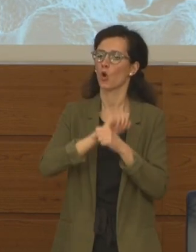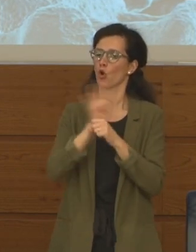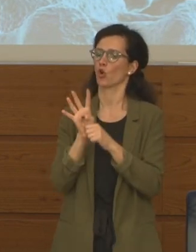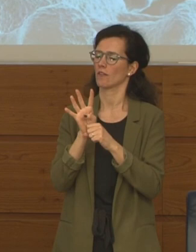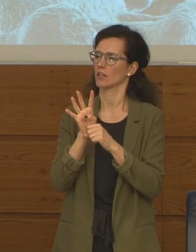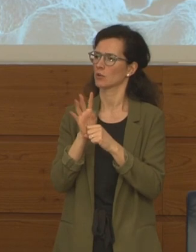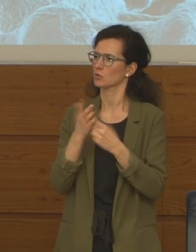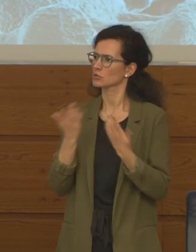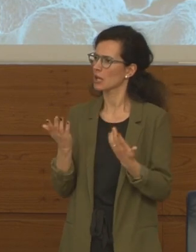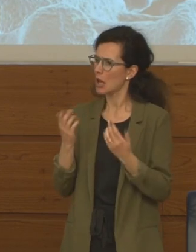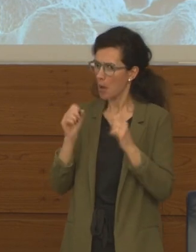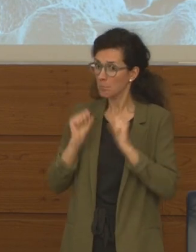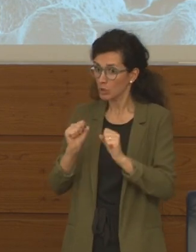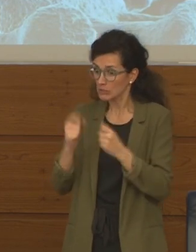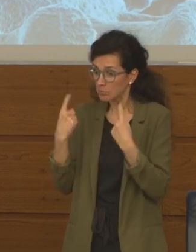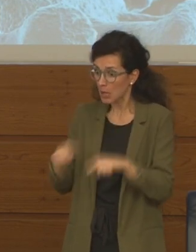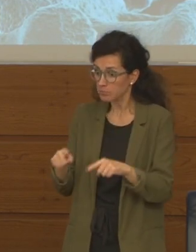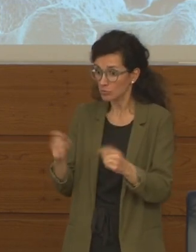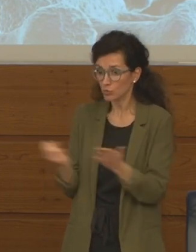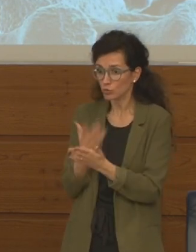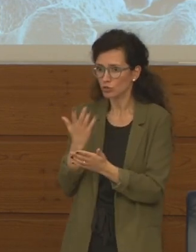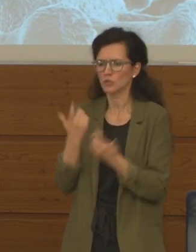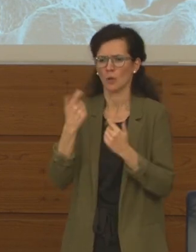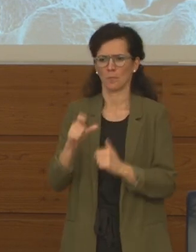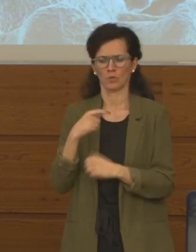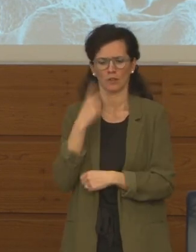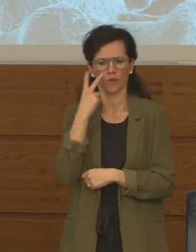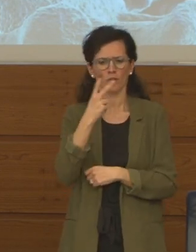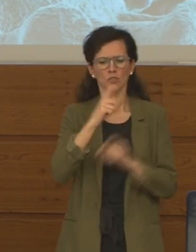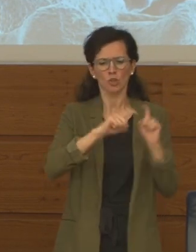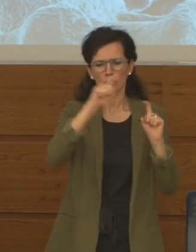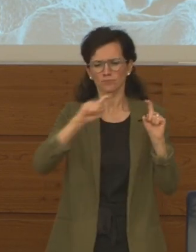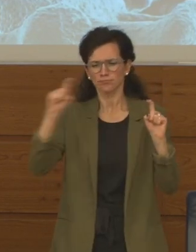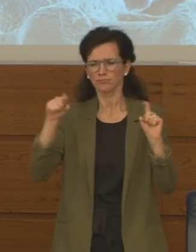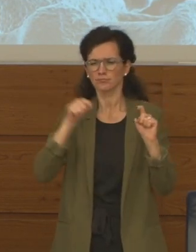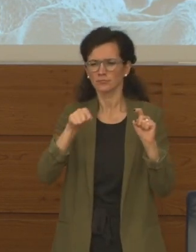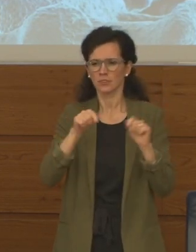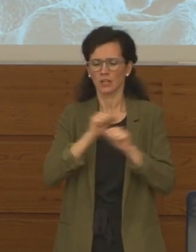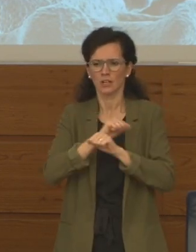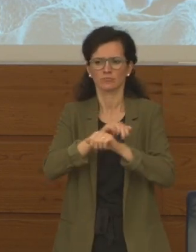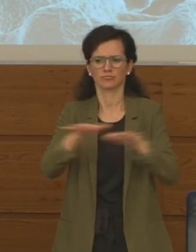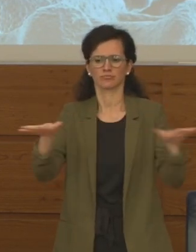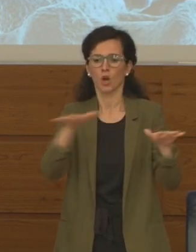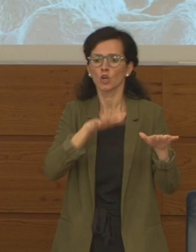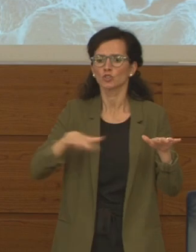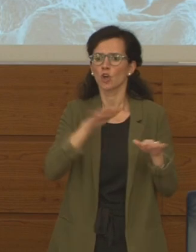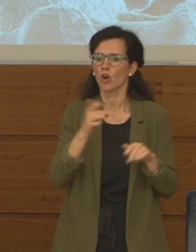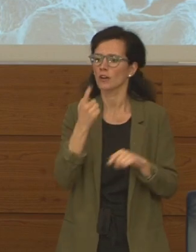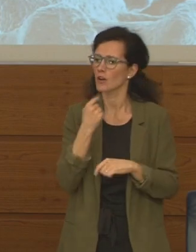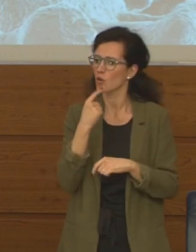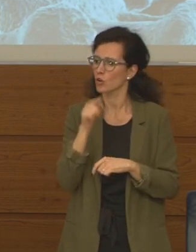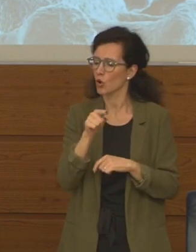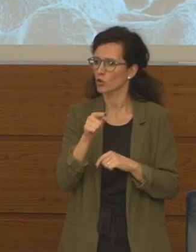che sia accaduta questa cosa anche perché i tassi di incidenza dell'influenza di quel periodo nelle zone rosse sono effettivamente